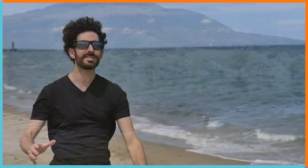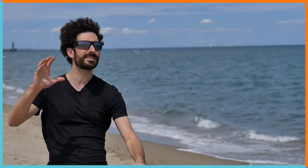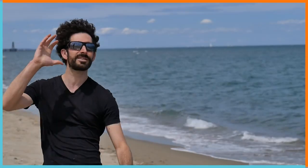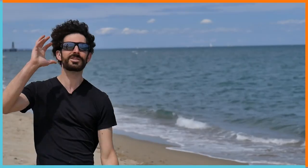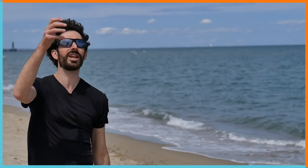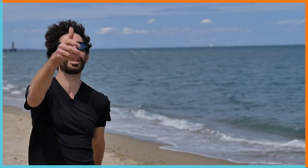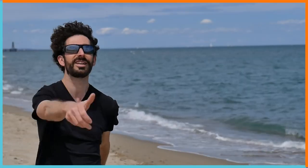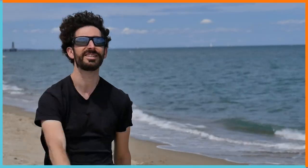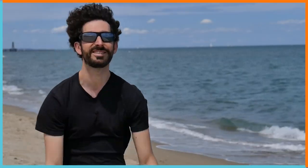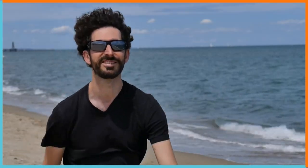Soleiiiil !